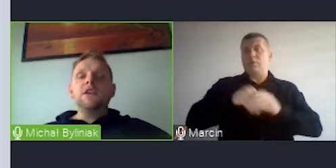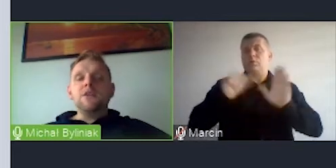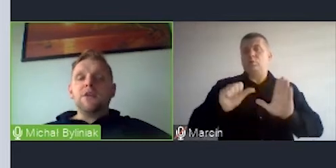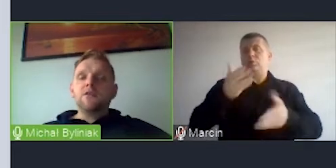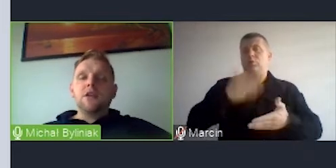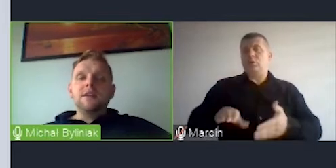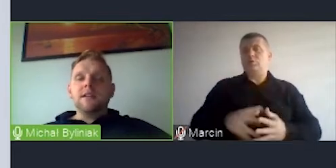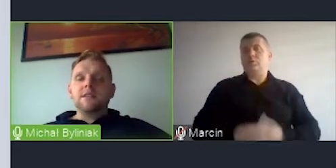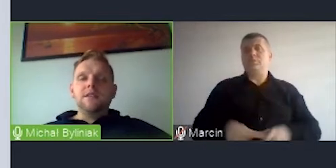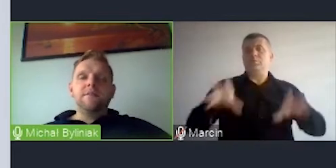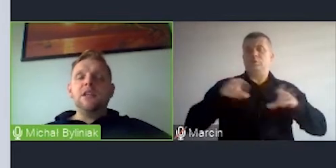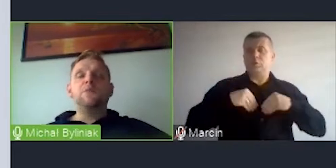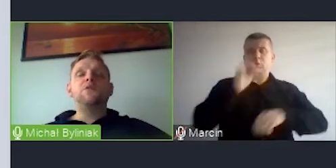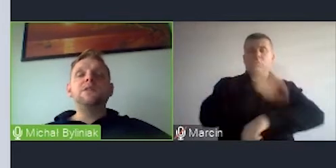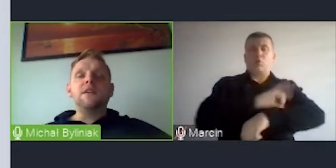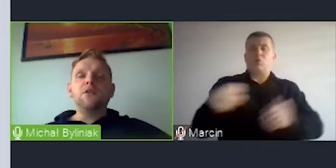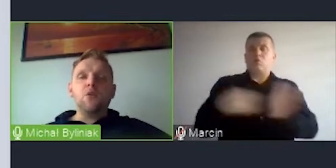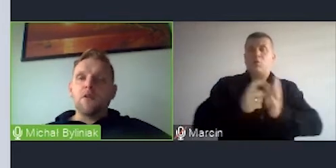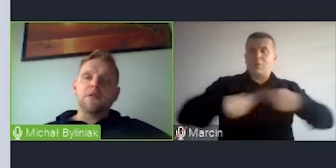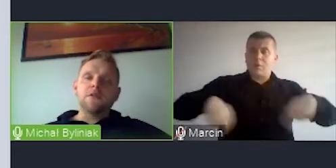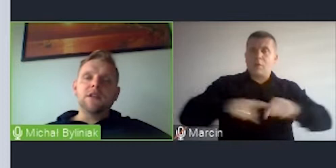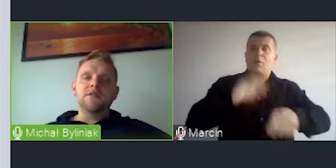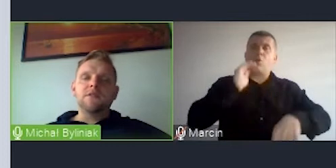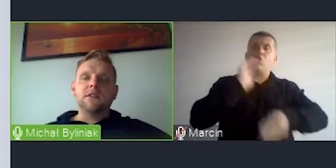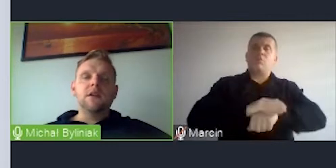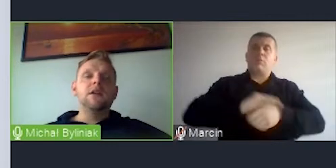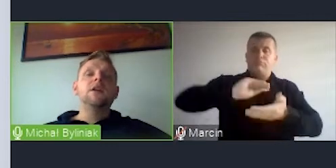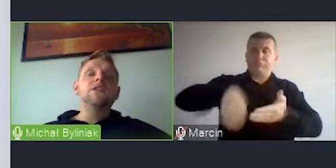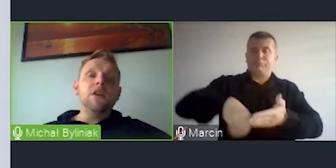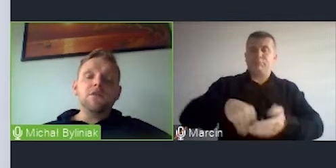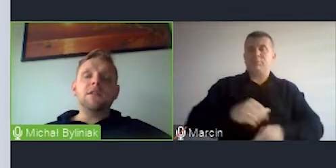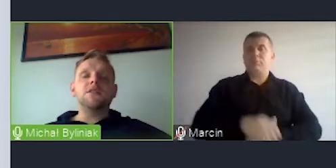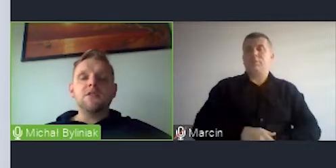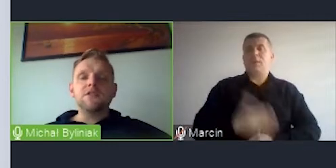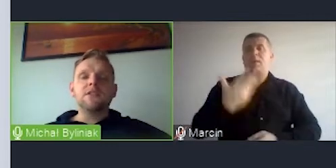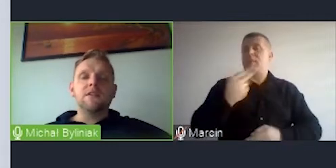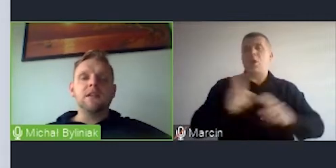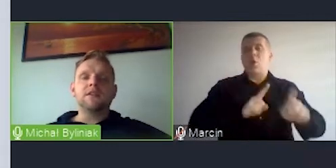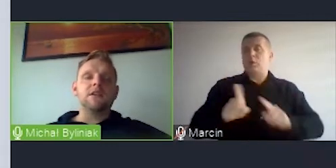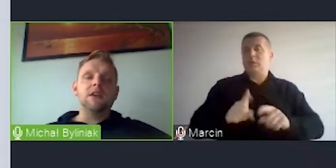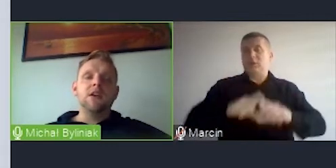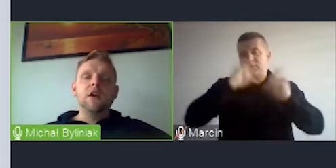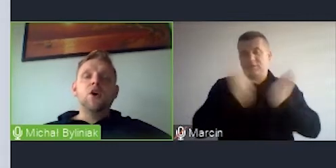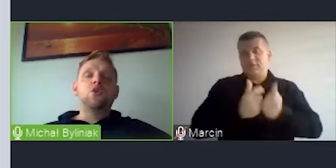Przyjęcie projektu do realizacji i podpisanie umów o dofinansowanie nie oznacza, że wszystkie wydatki,